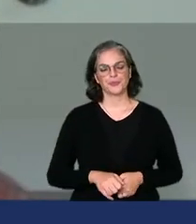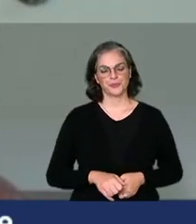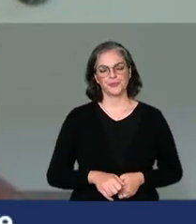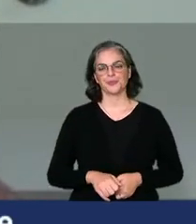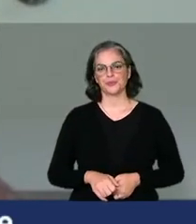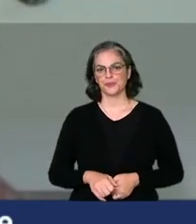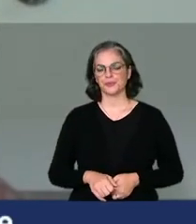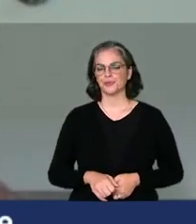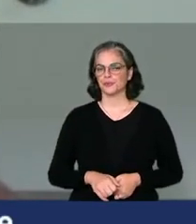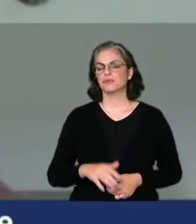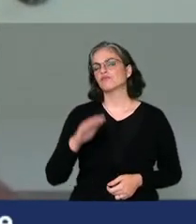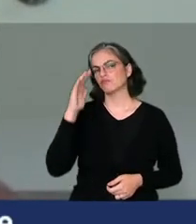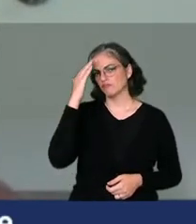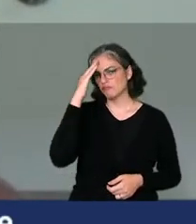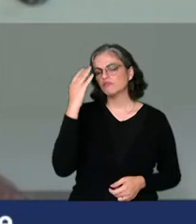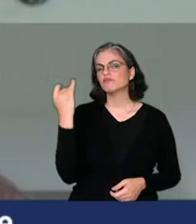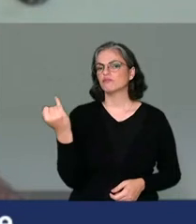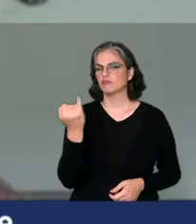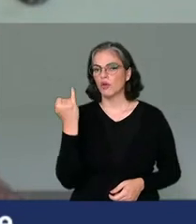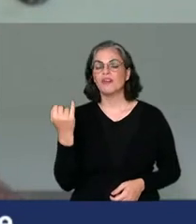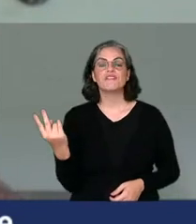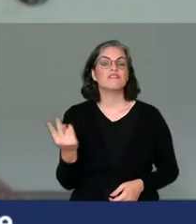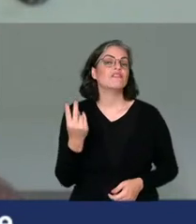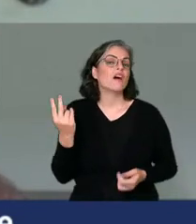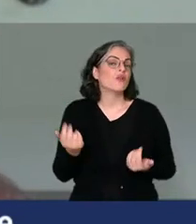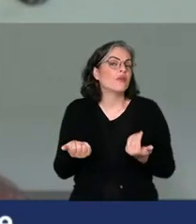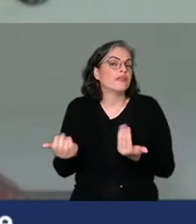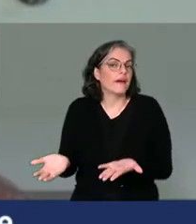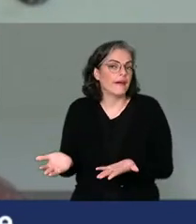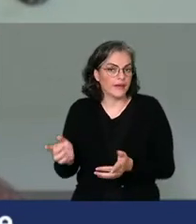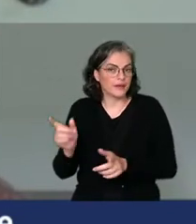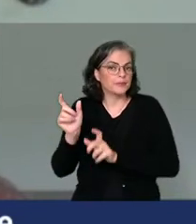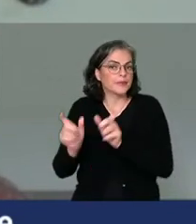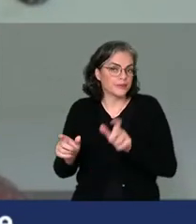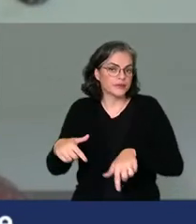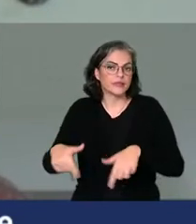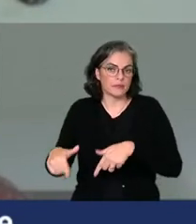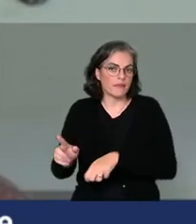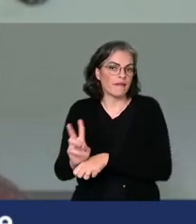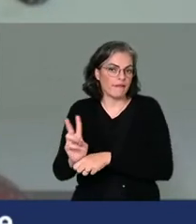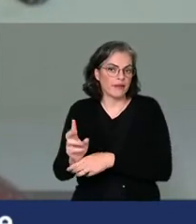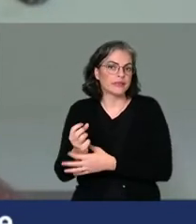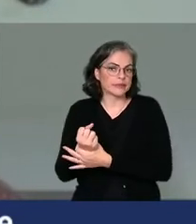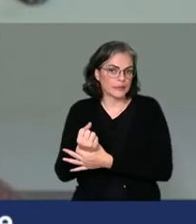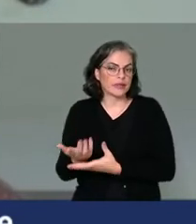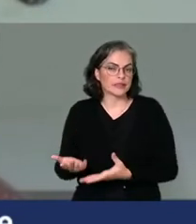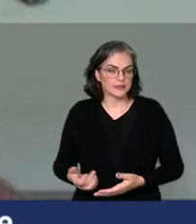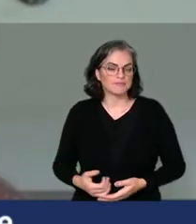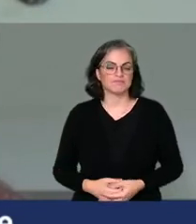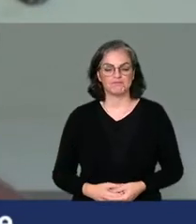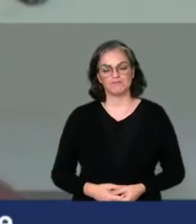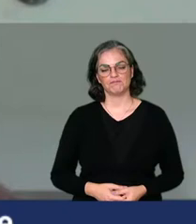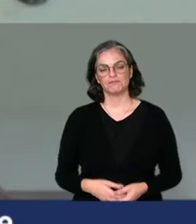DESTAQUE DO PL JUSTAMENTE PORQUE ENTENDE QUE É NECESSÁIÁRIO VALORIZAR OS PROFISSIONAIS DE SEGURANÇA PÚBLICA E PREVER ESSA